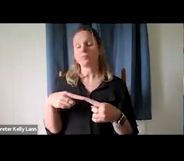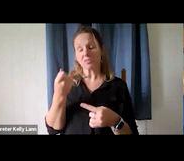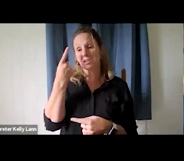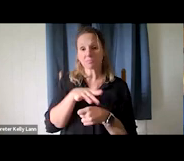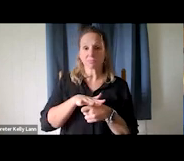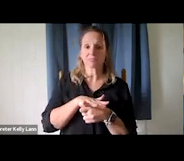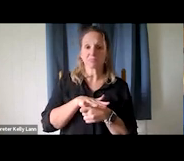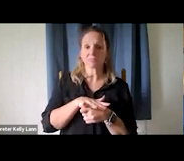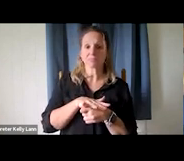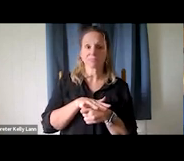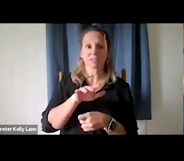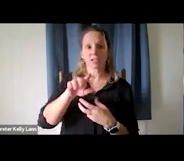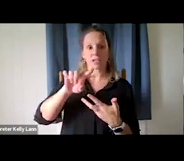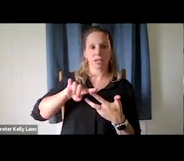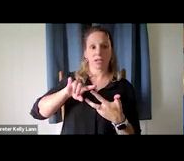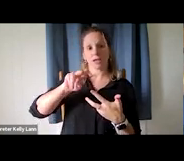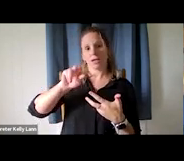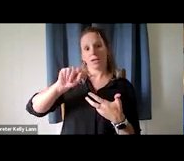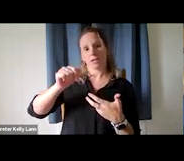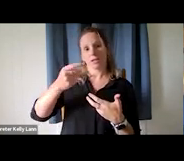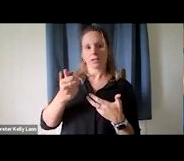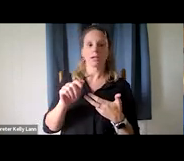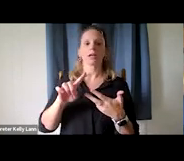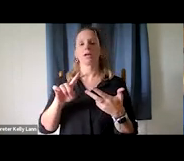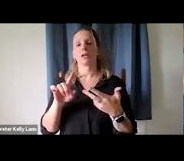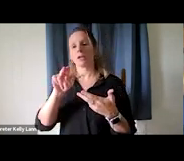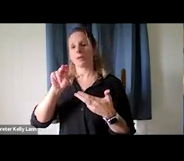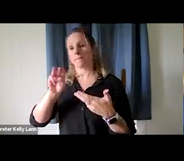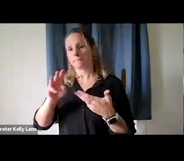Natasha Gutierrez, quien está en la División de Determinaciones de Discapacidad de Nuevo México